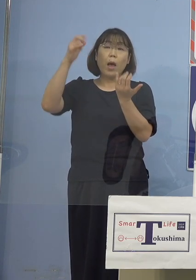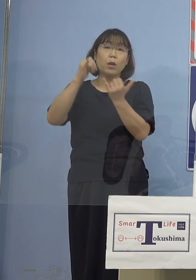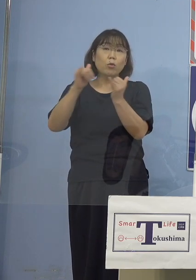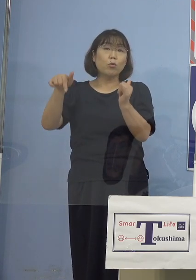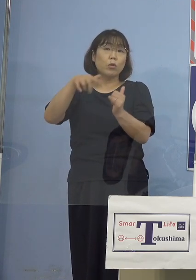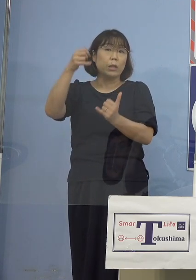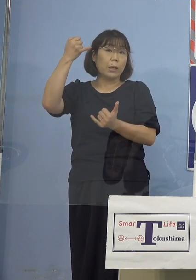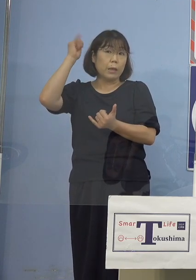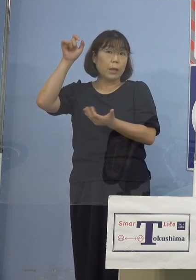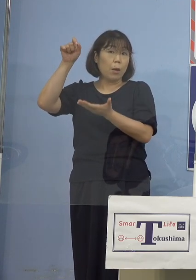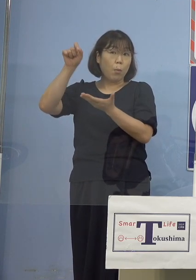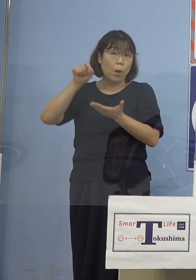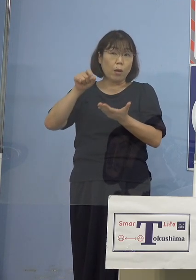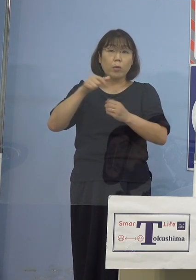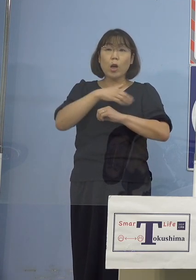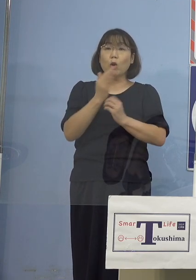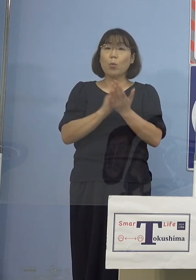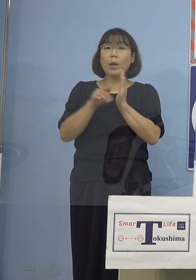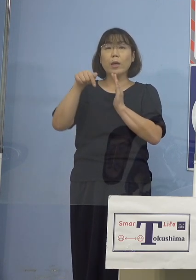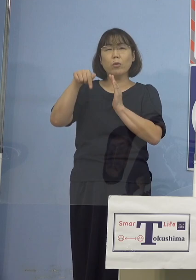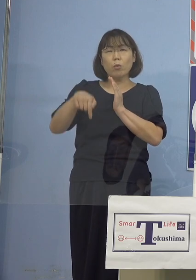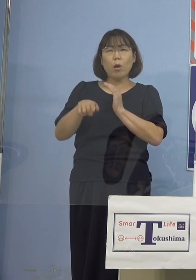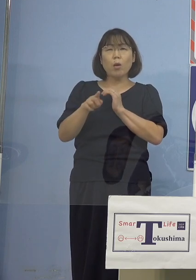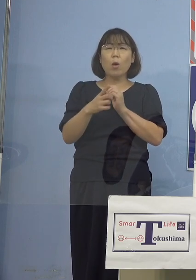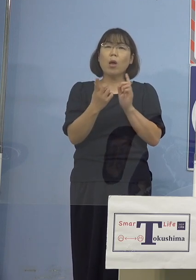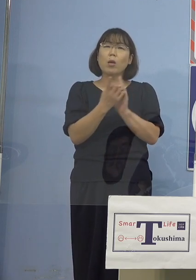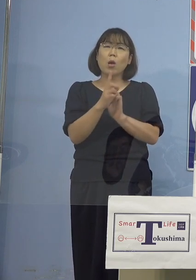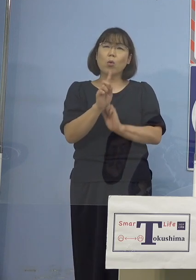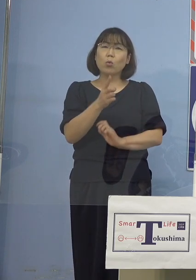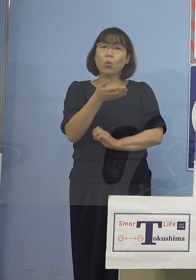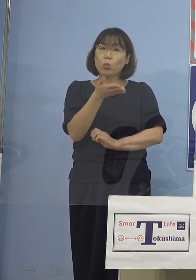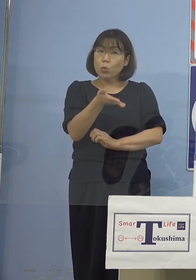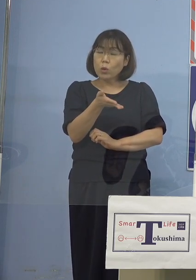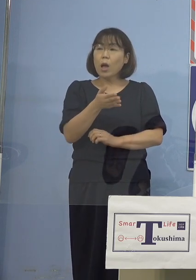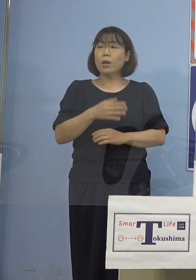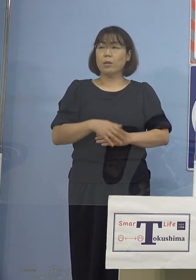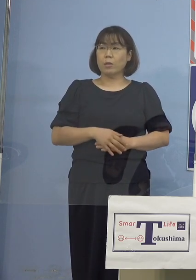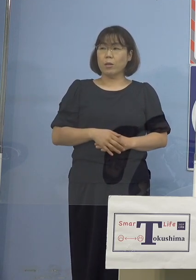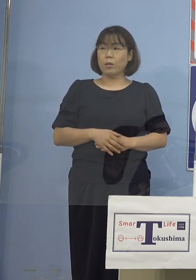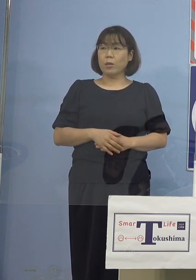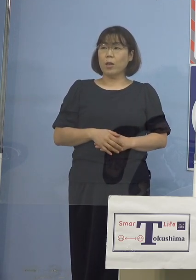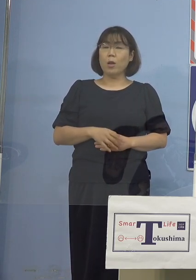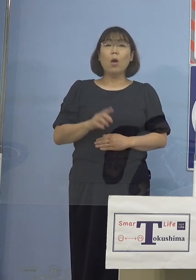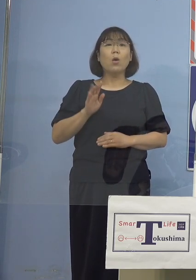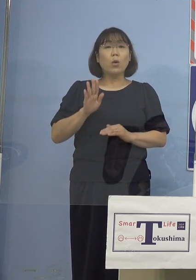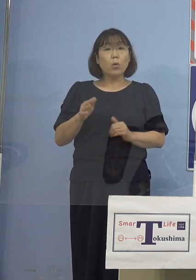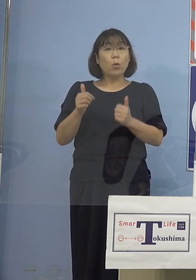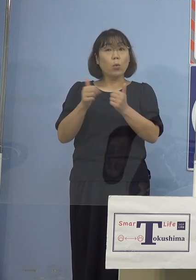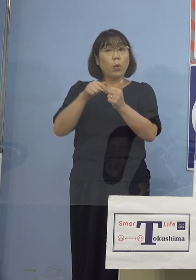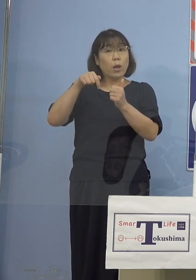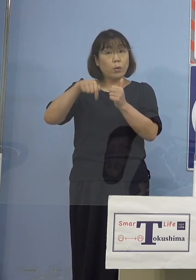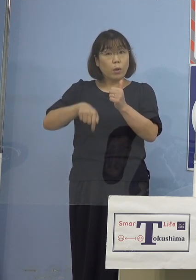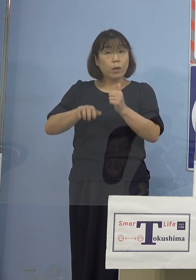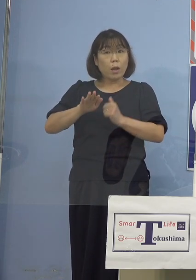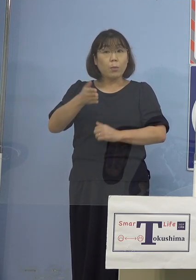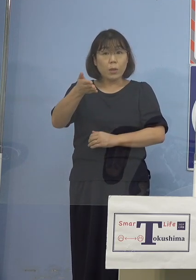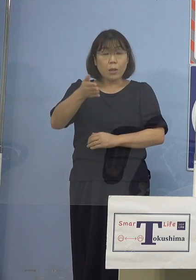今後、徳島県としては どのような対策をとっていくのかということは 特に会議では何か意見などございましたでしょうか